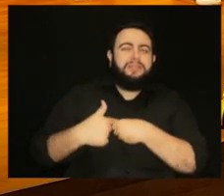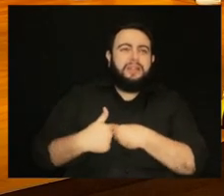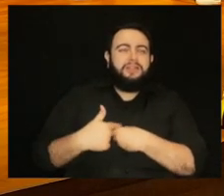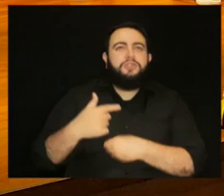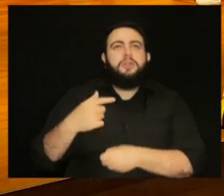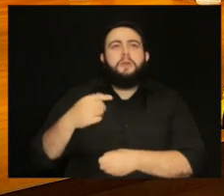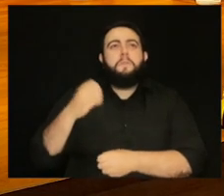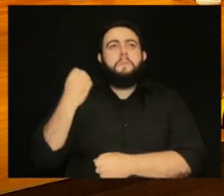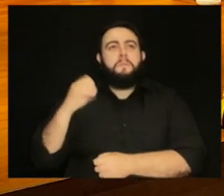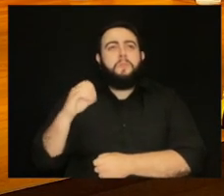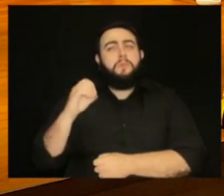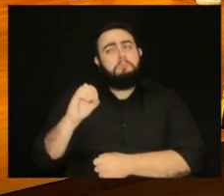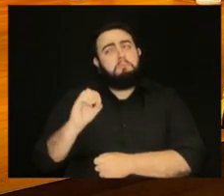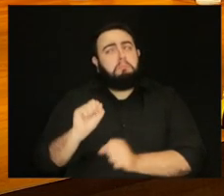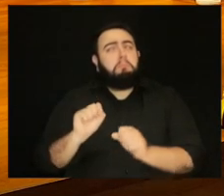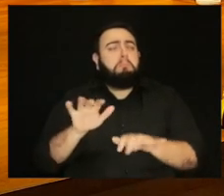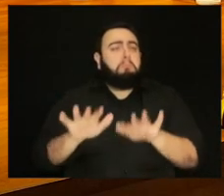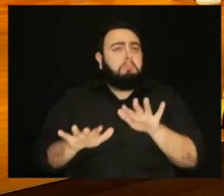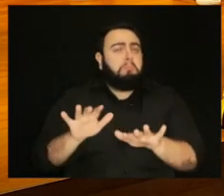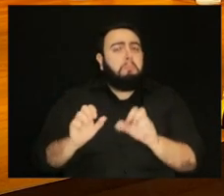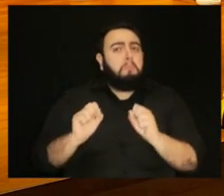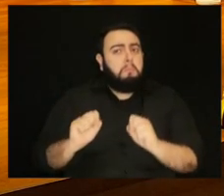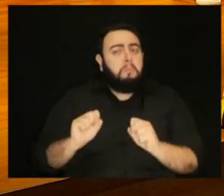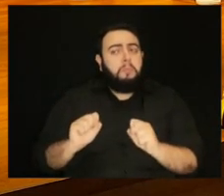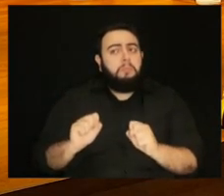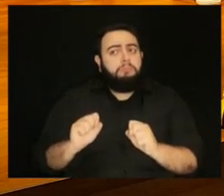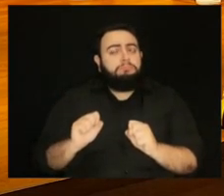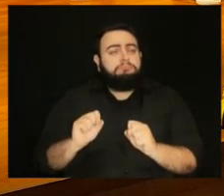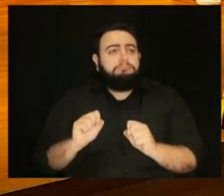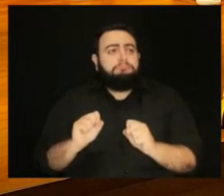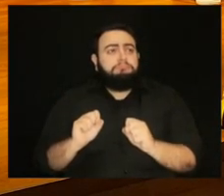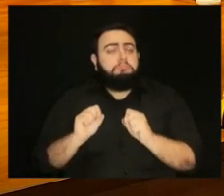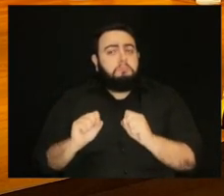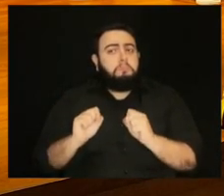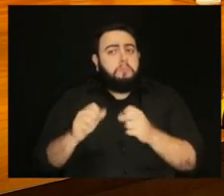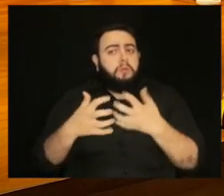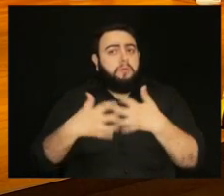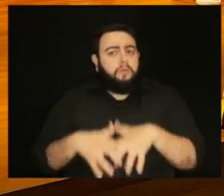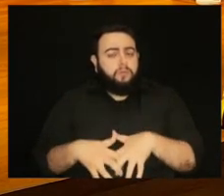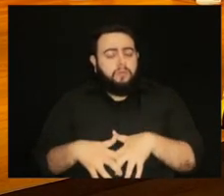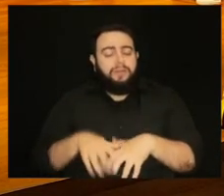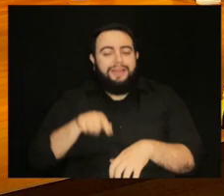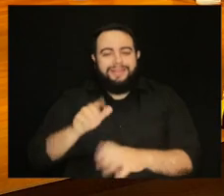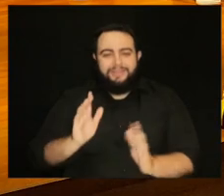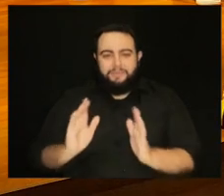mercado promissor parece um negócio que vai da pé. Nessa época tava começando a ter Luz elétrica nas